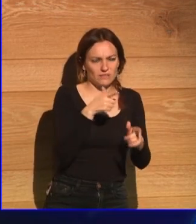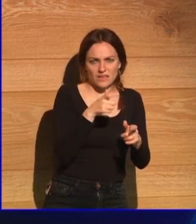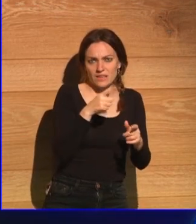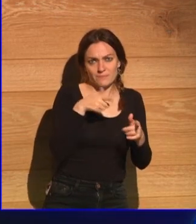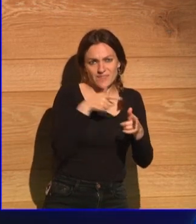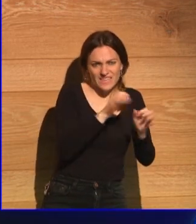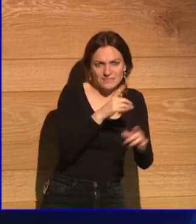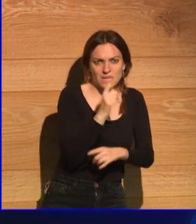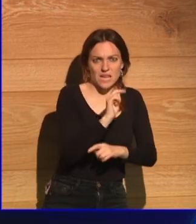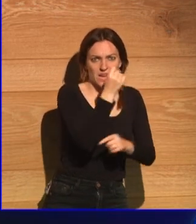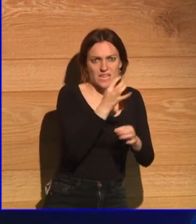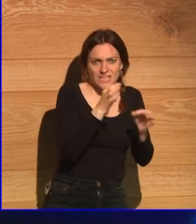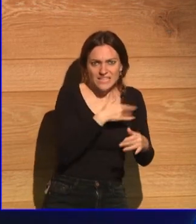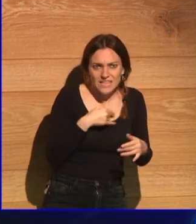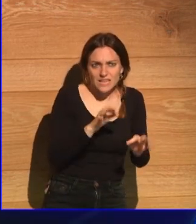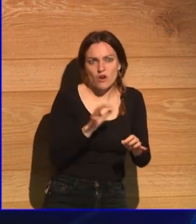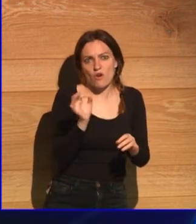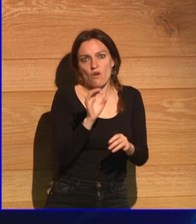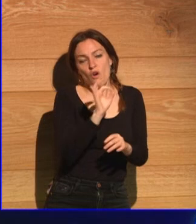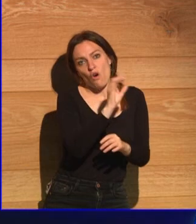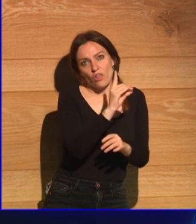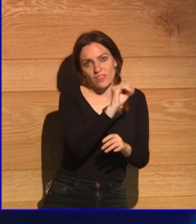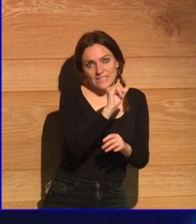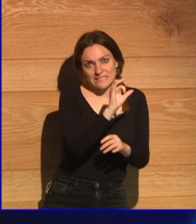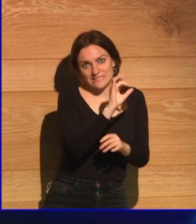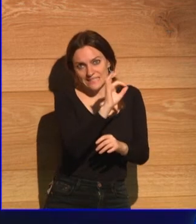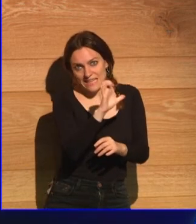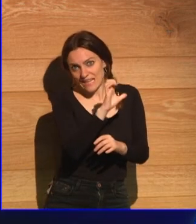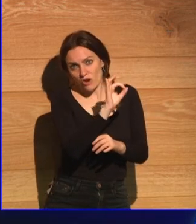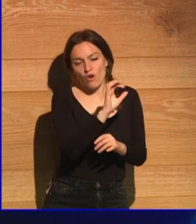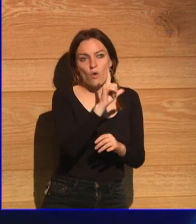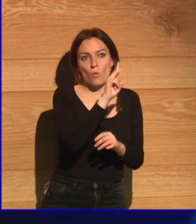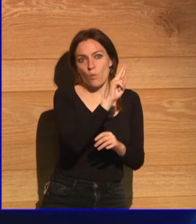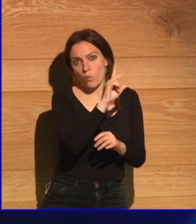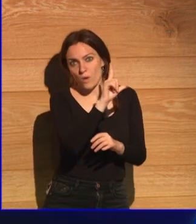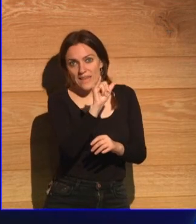y Odiseo, Ulises le parecía el protagonista de